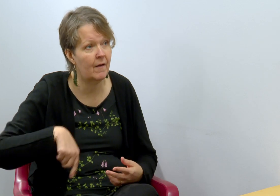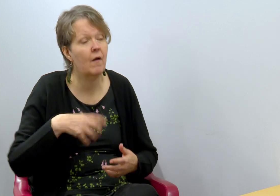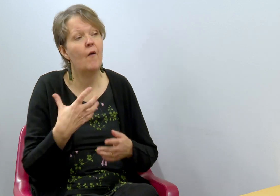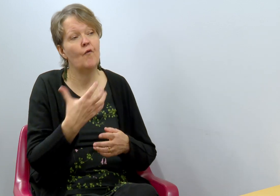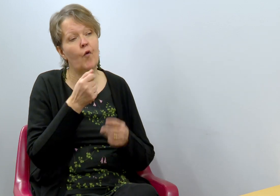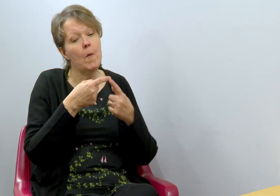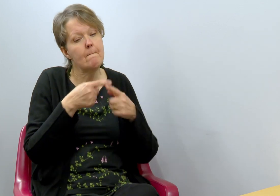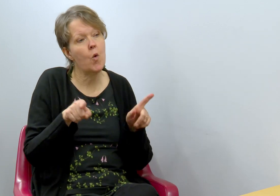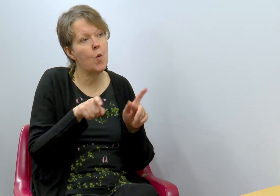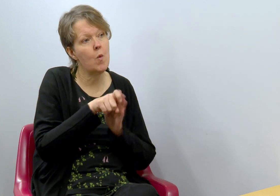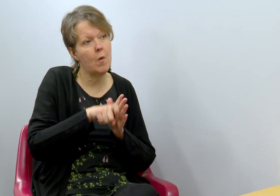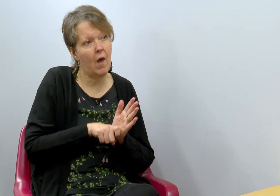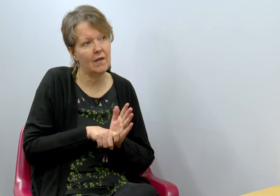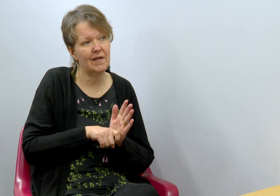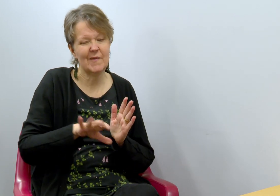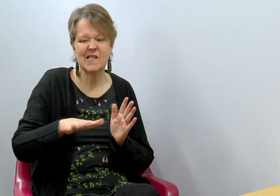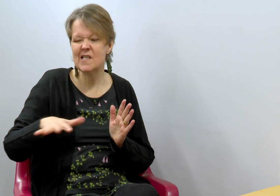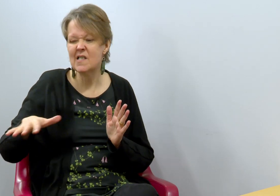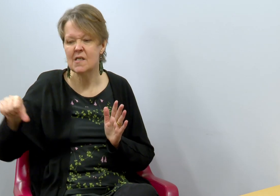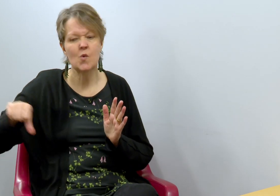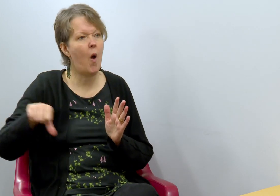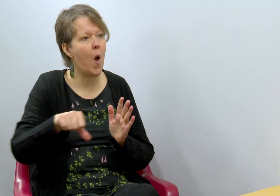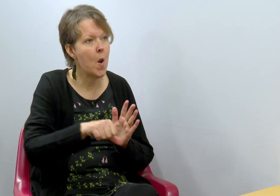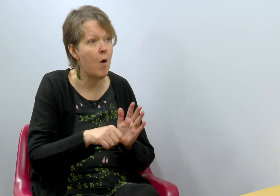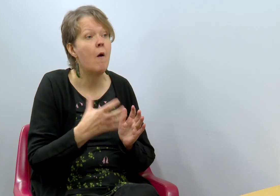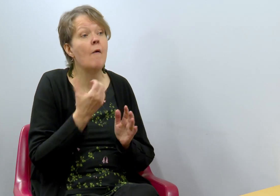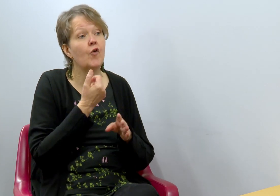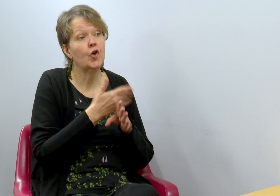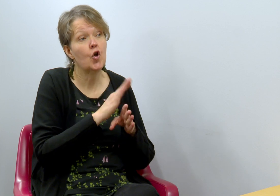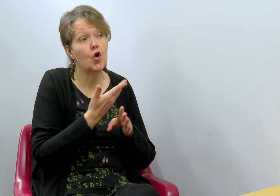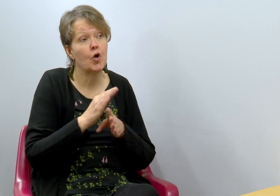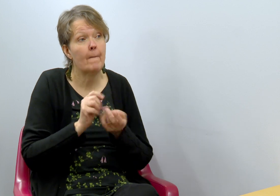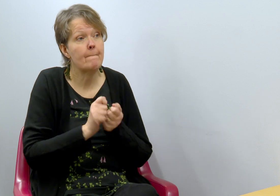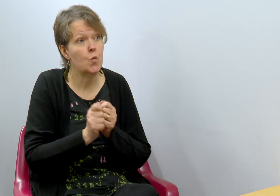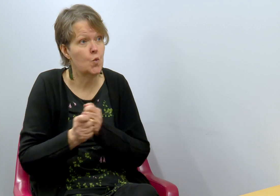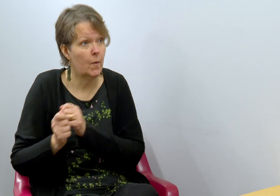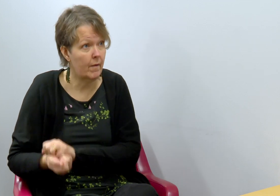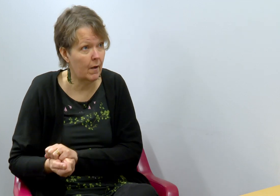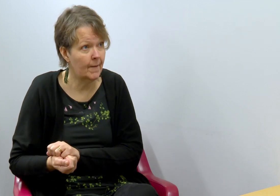jonka epäkohtiin on mahdollista puuttua poikkeuslakien turvin.